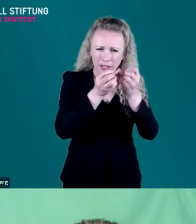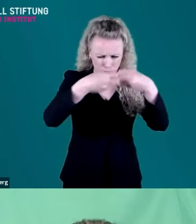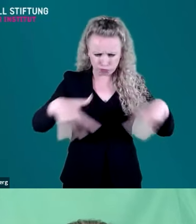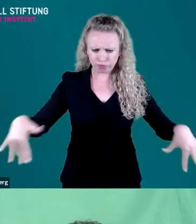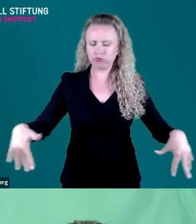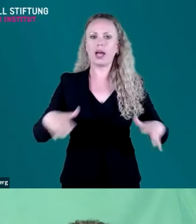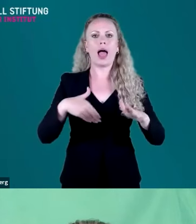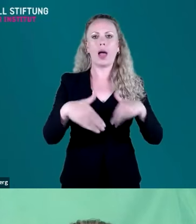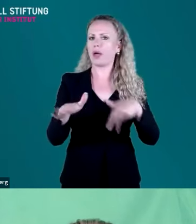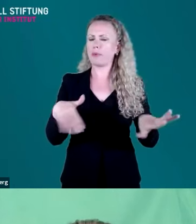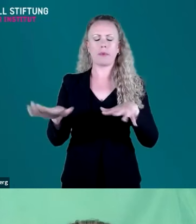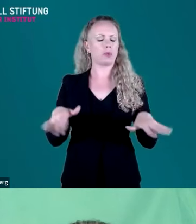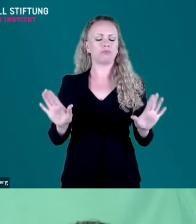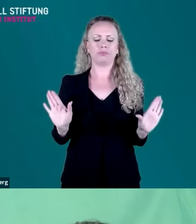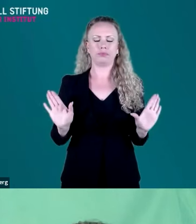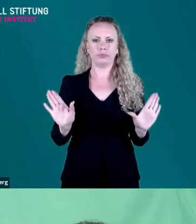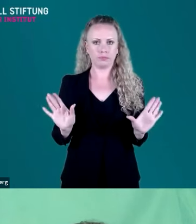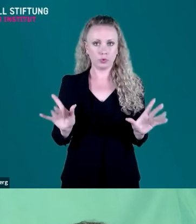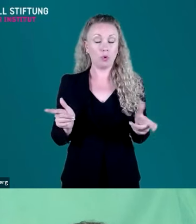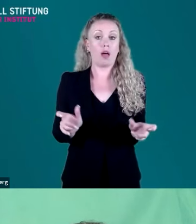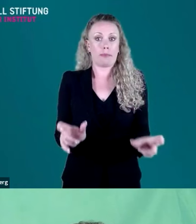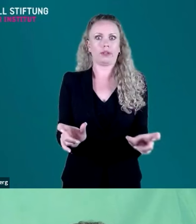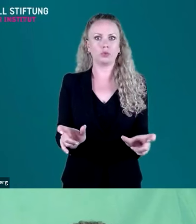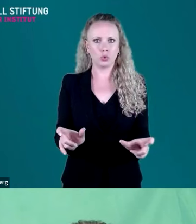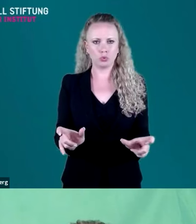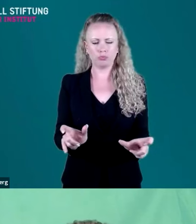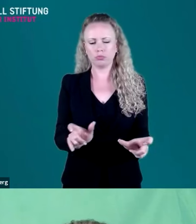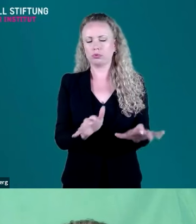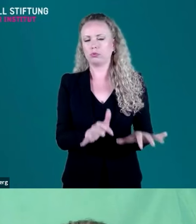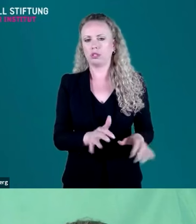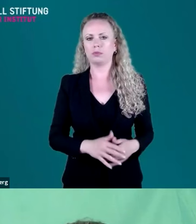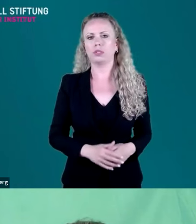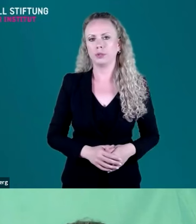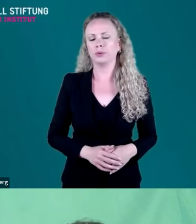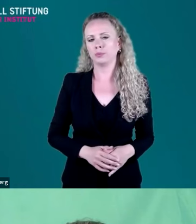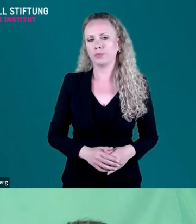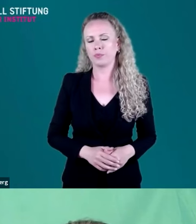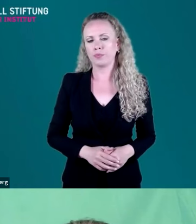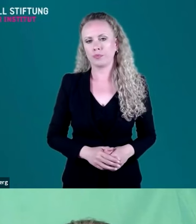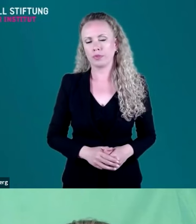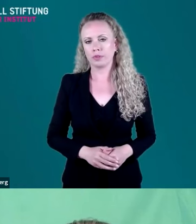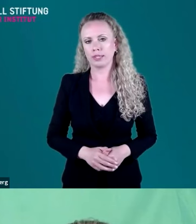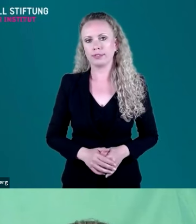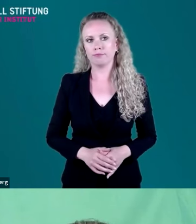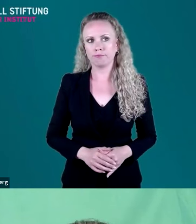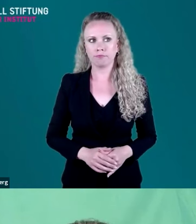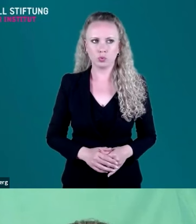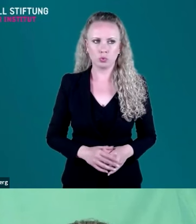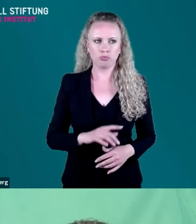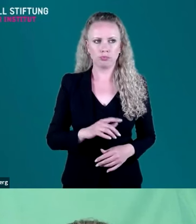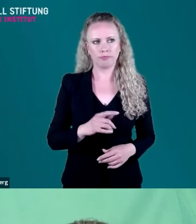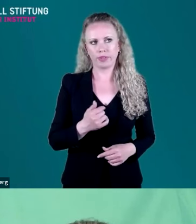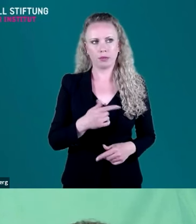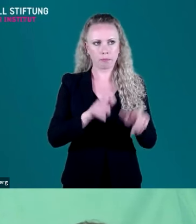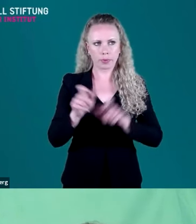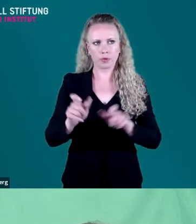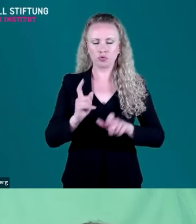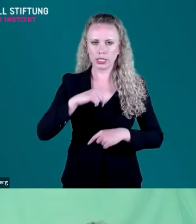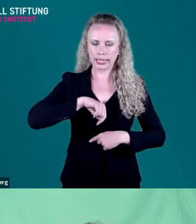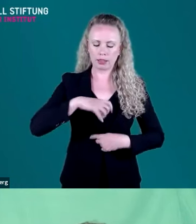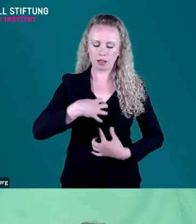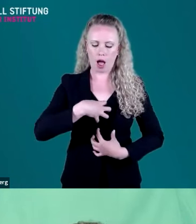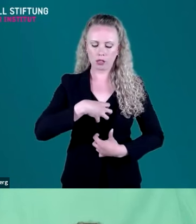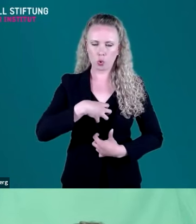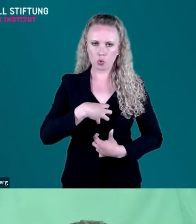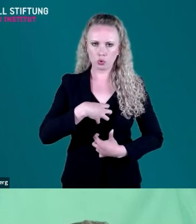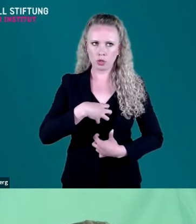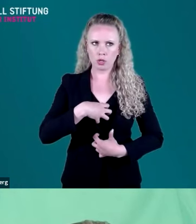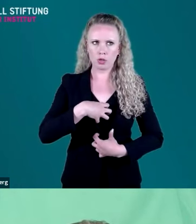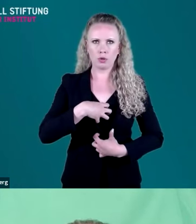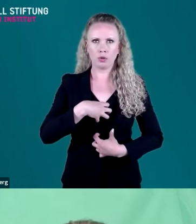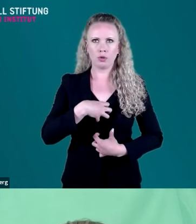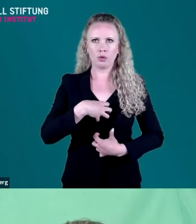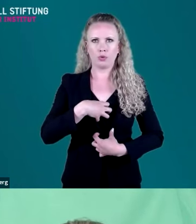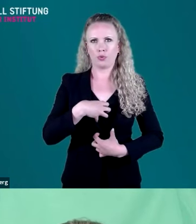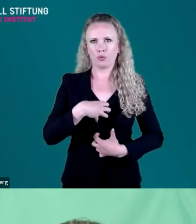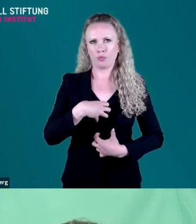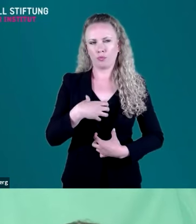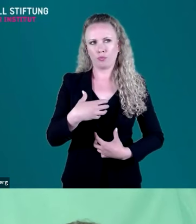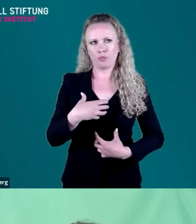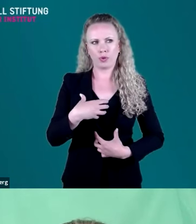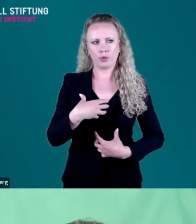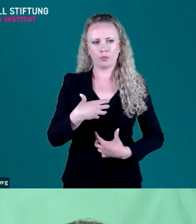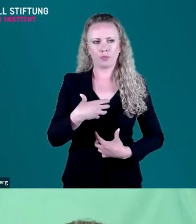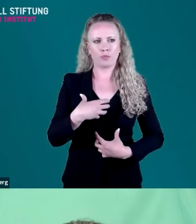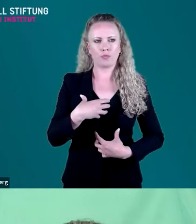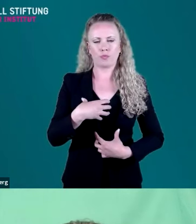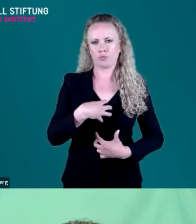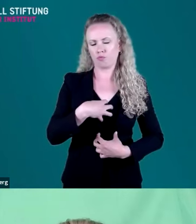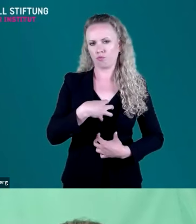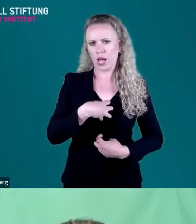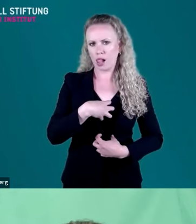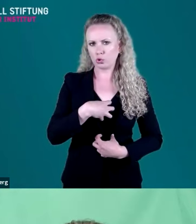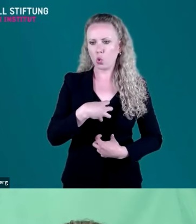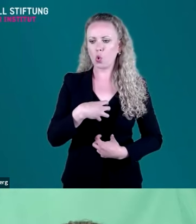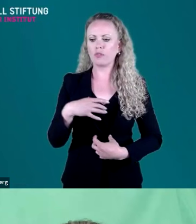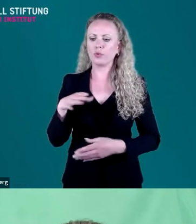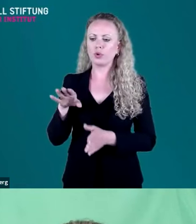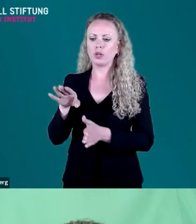Und das kommt dann eher auch aus so einer generellen Haltung der Antidiskriminierungsbewegung gegenüber.